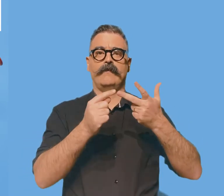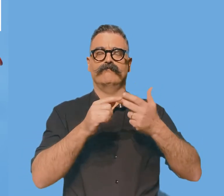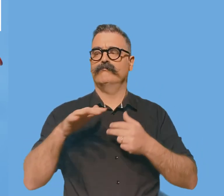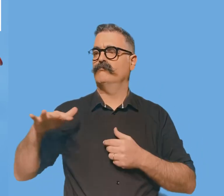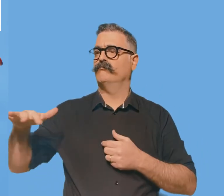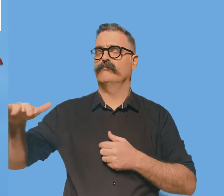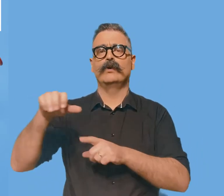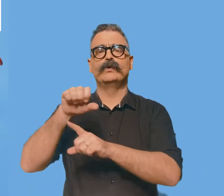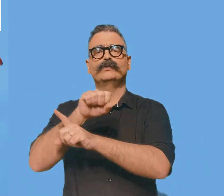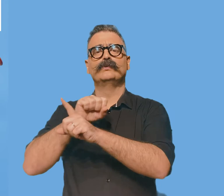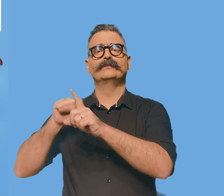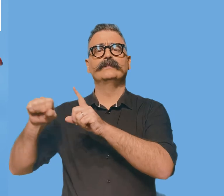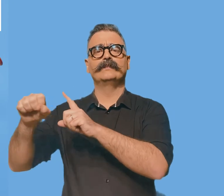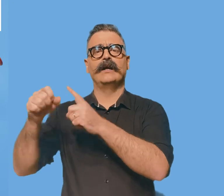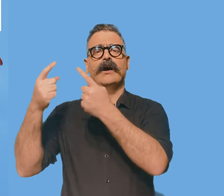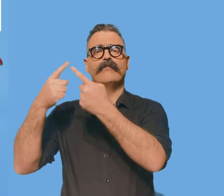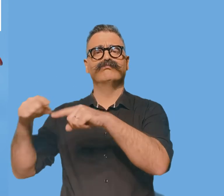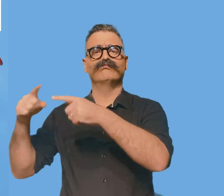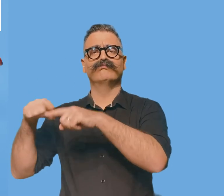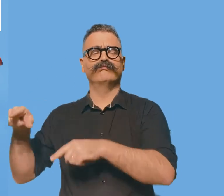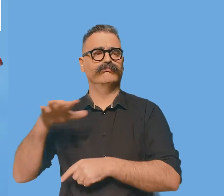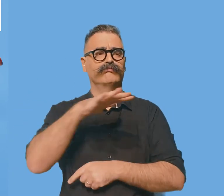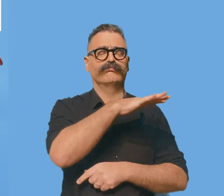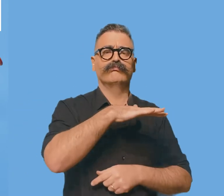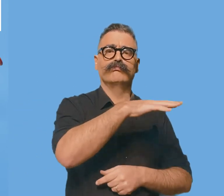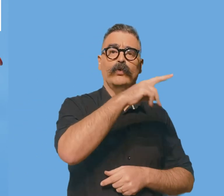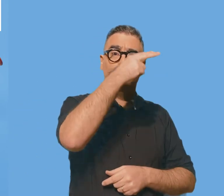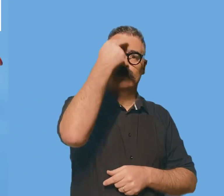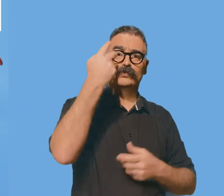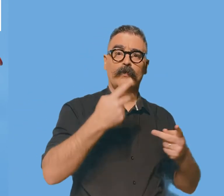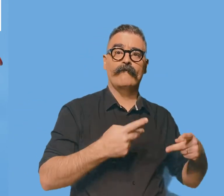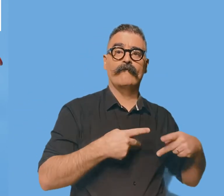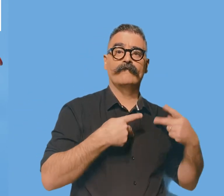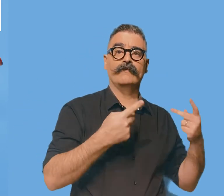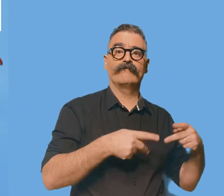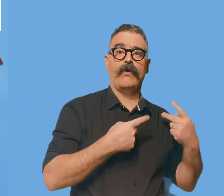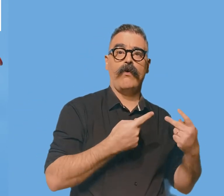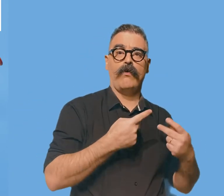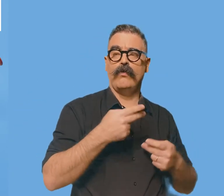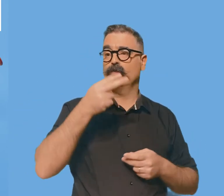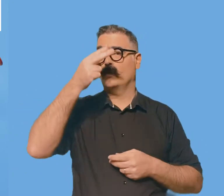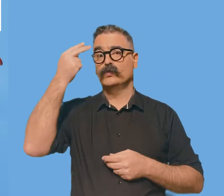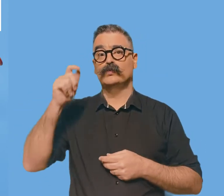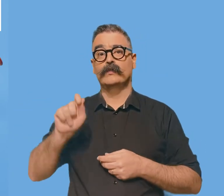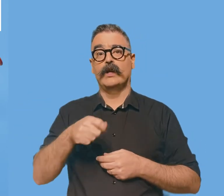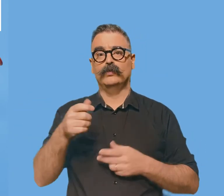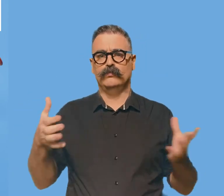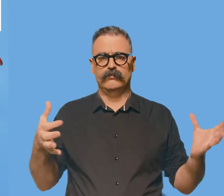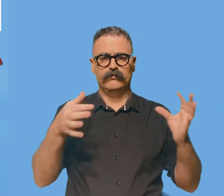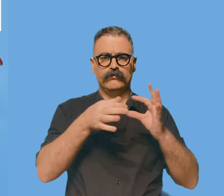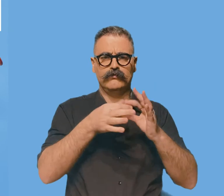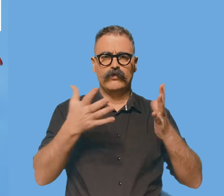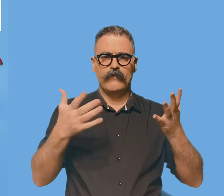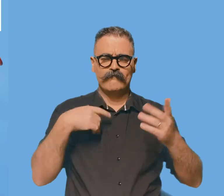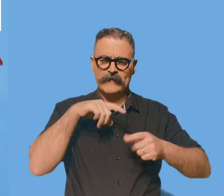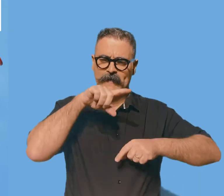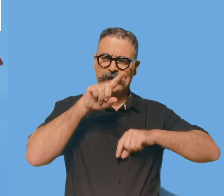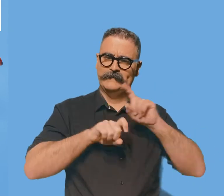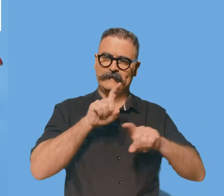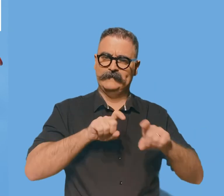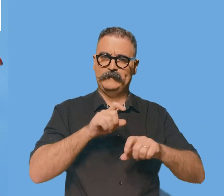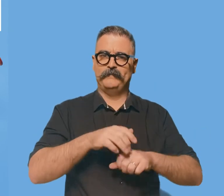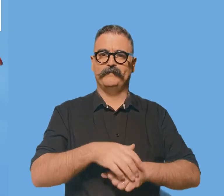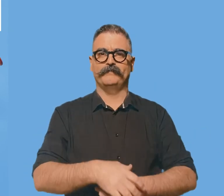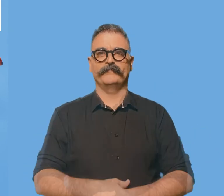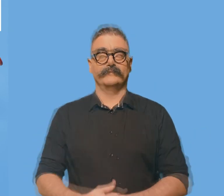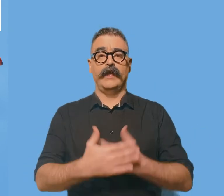Troisièmement, interroger notre rapport au vivant et à la notion de nature dans différentes sociétés.